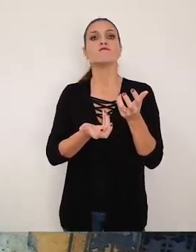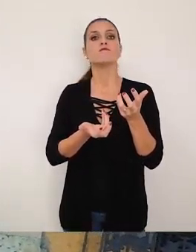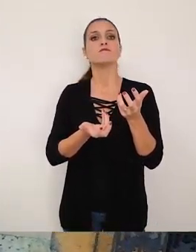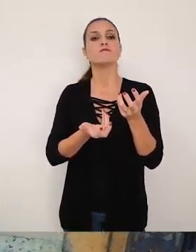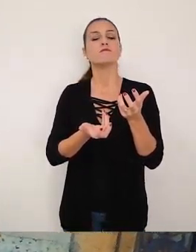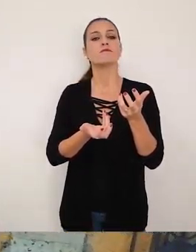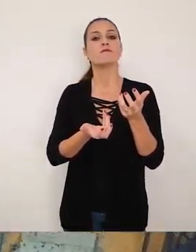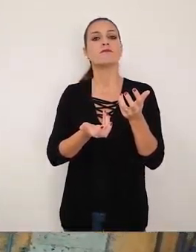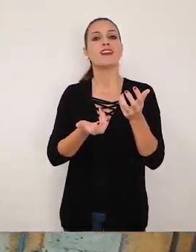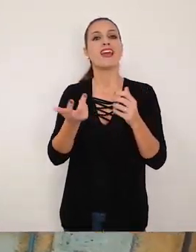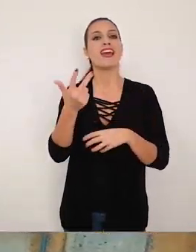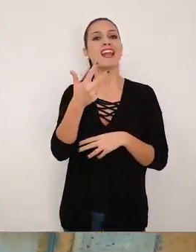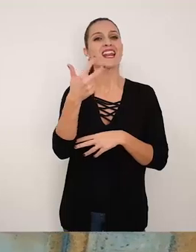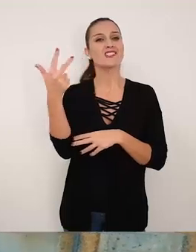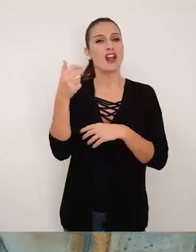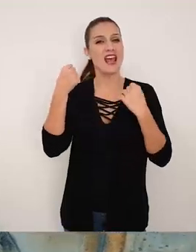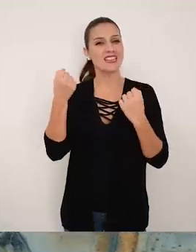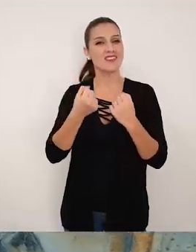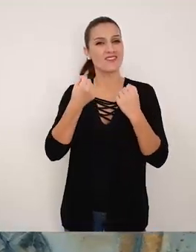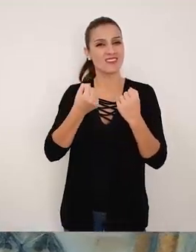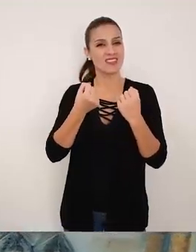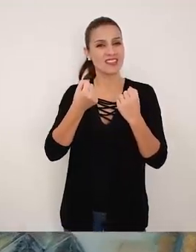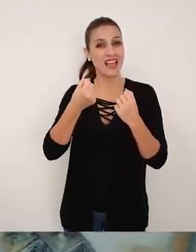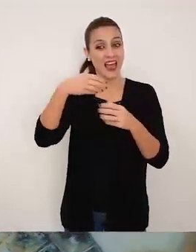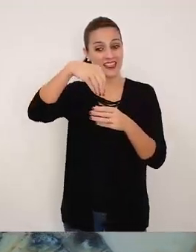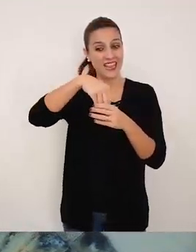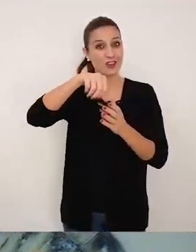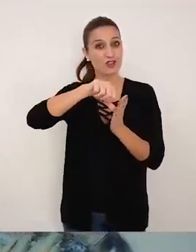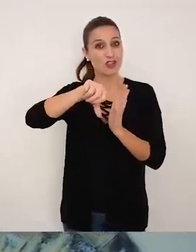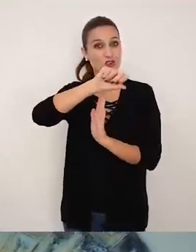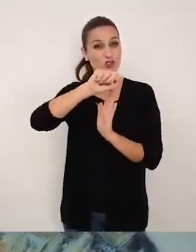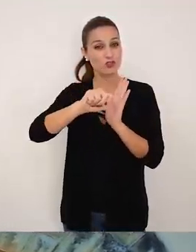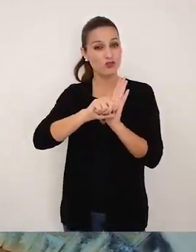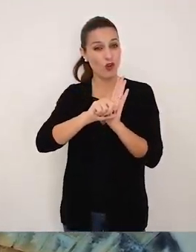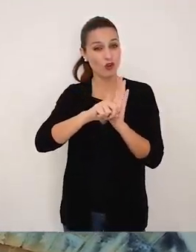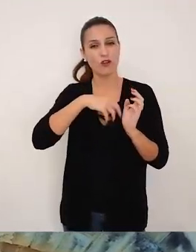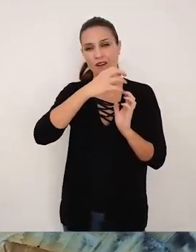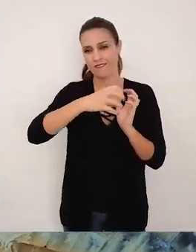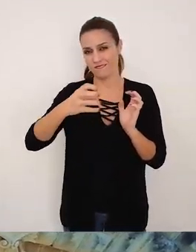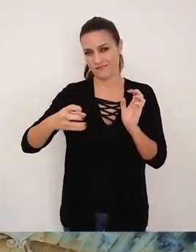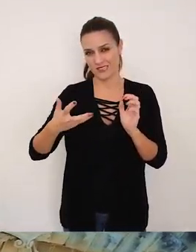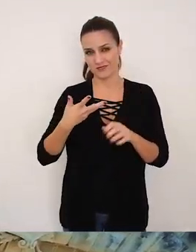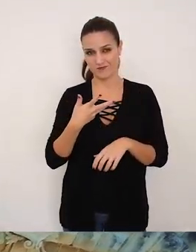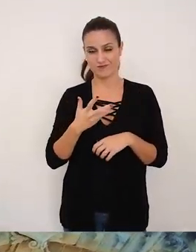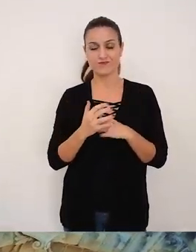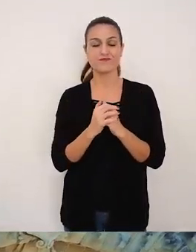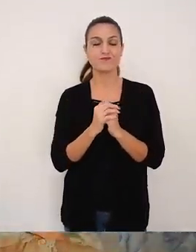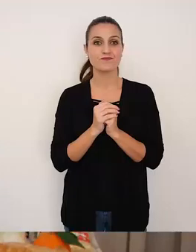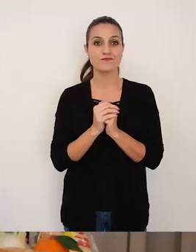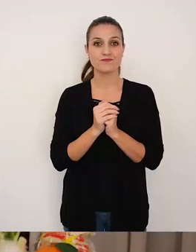attività di ristorazione che animano l’antico borgo.